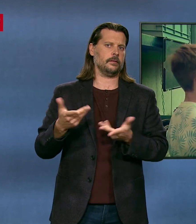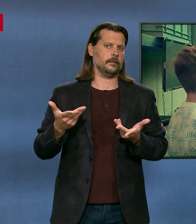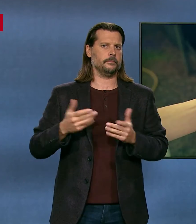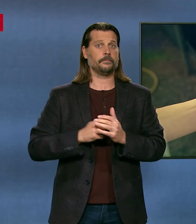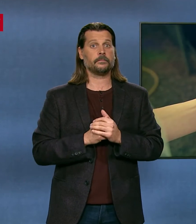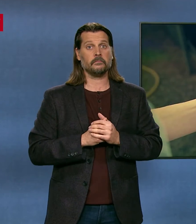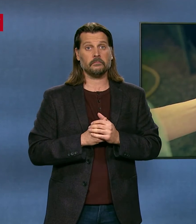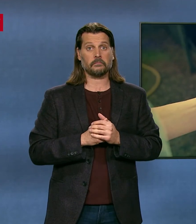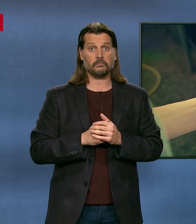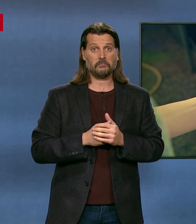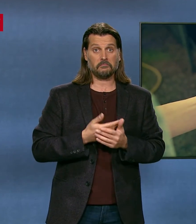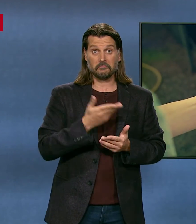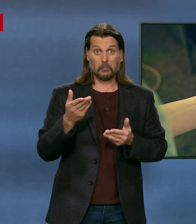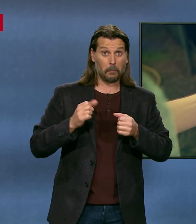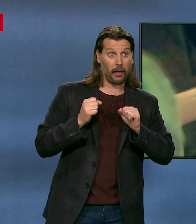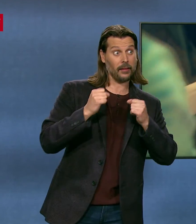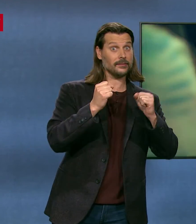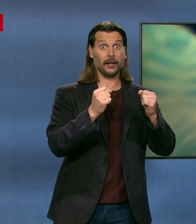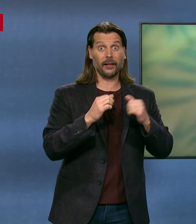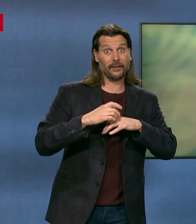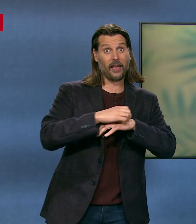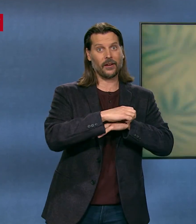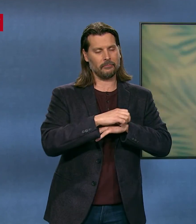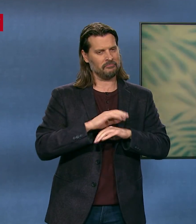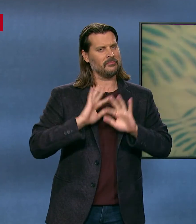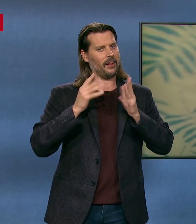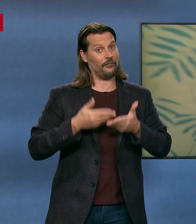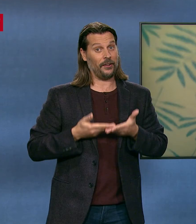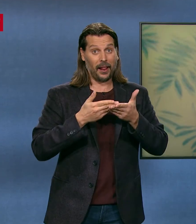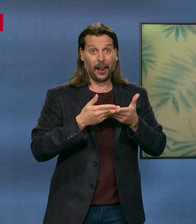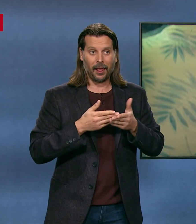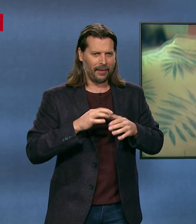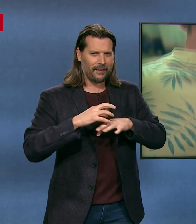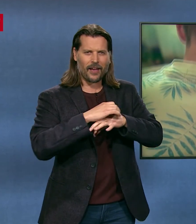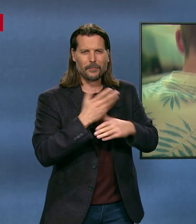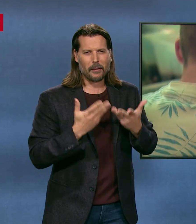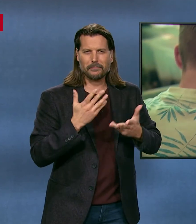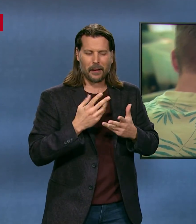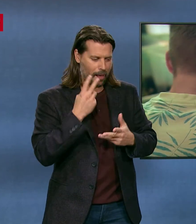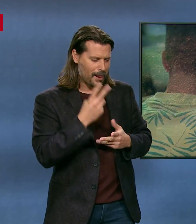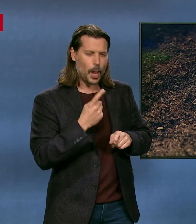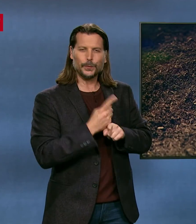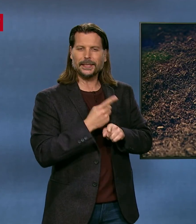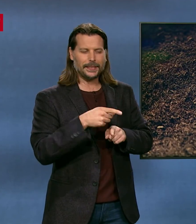Sich für Käfer zu begeistern lohnt sich. Denn Käfer machen zum Teil sehr lustige Dinge.